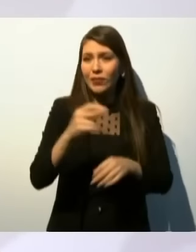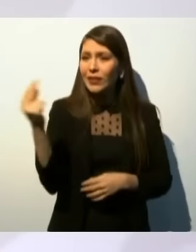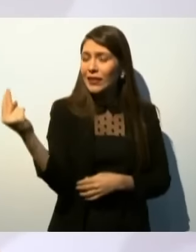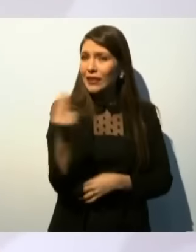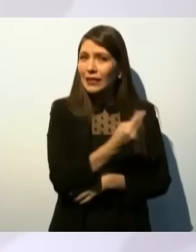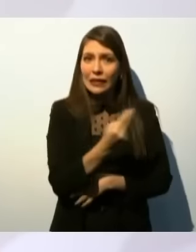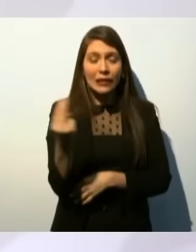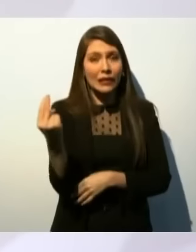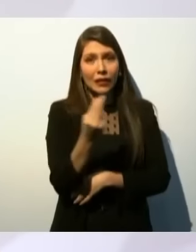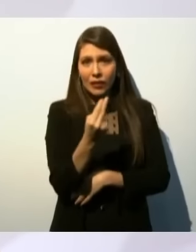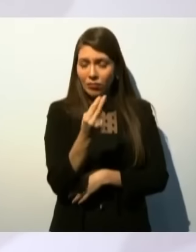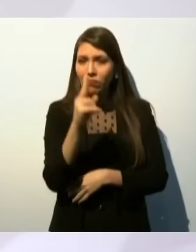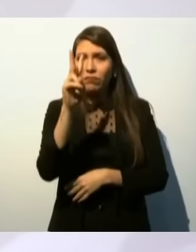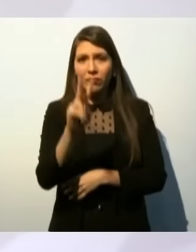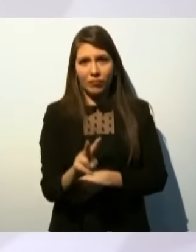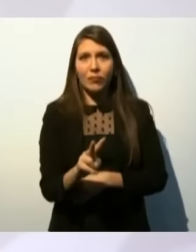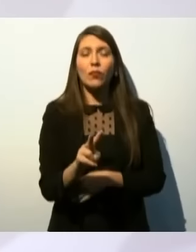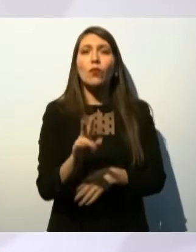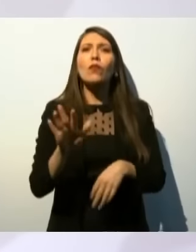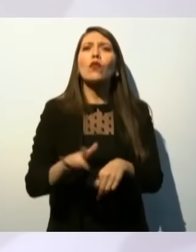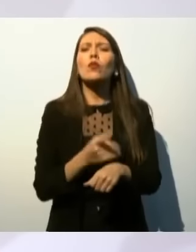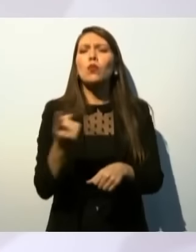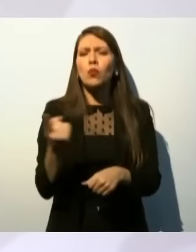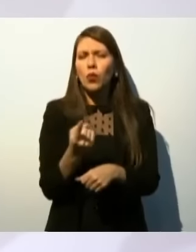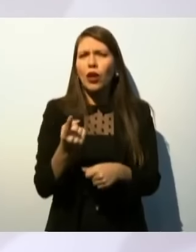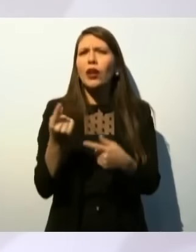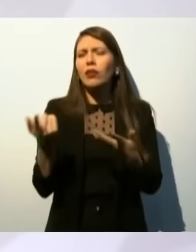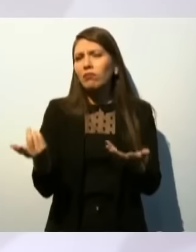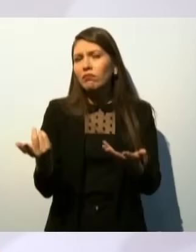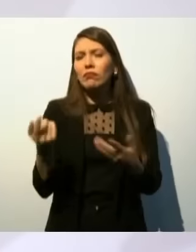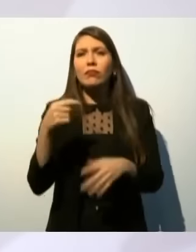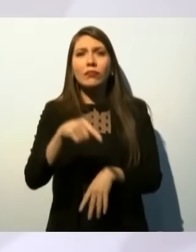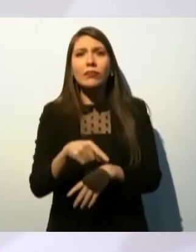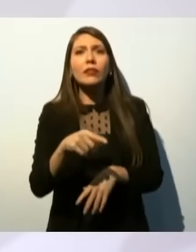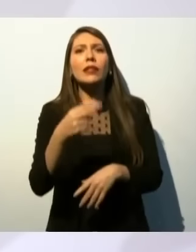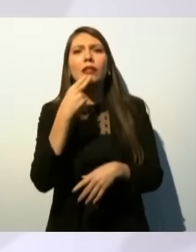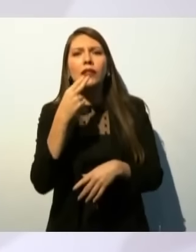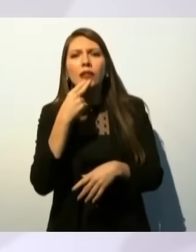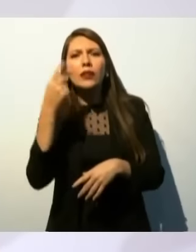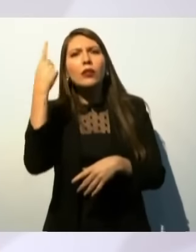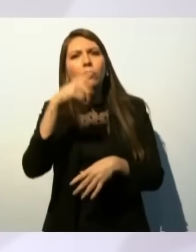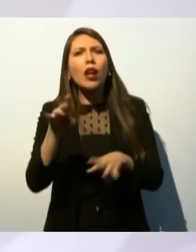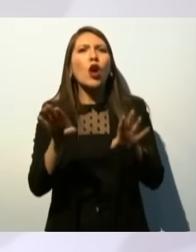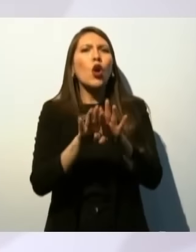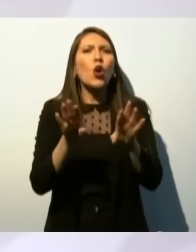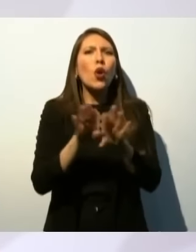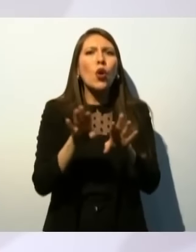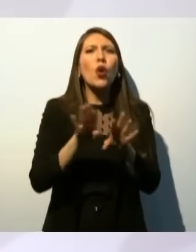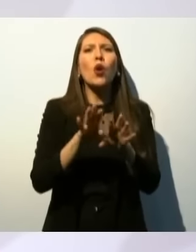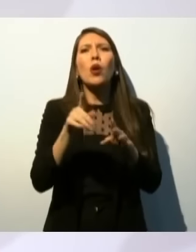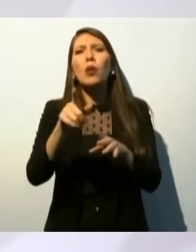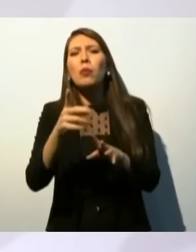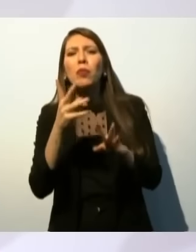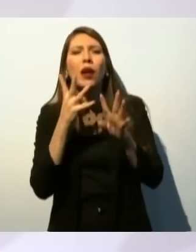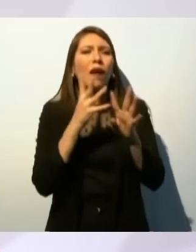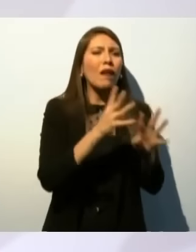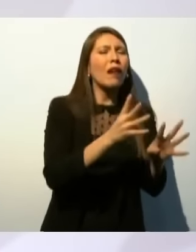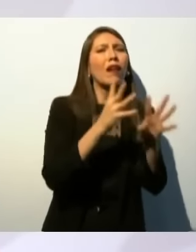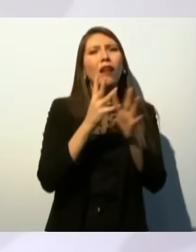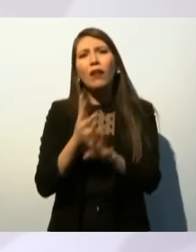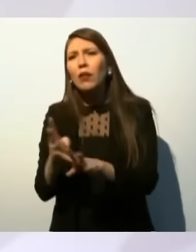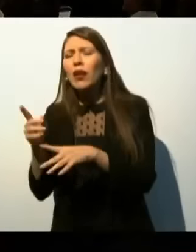oportuna porque que permite cerrar filas mandando un mensaje a todas y todos los mexicanos así como